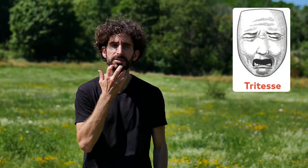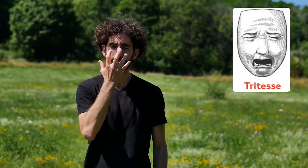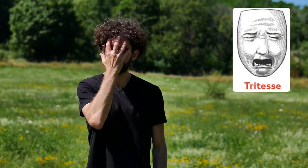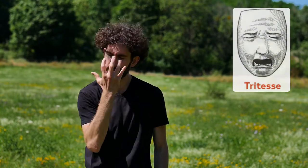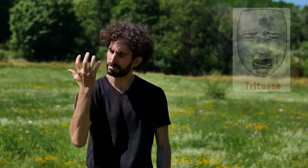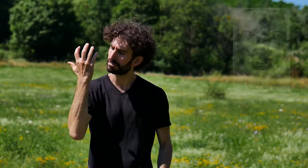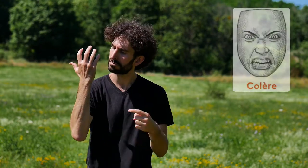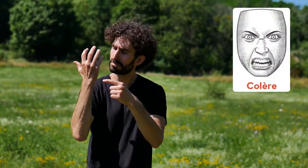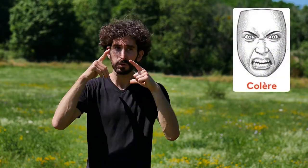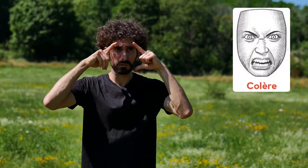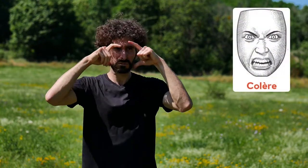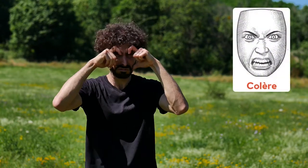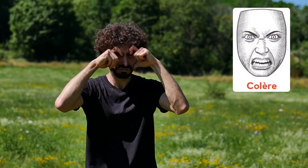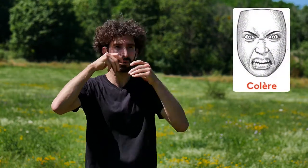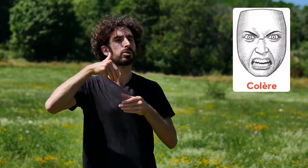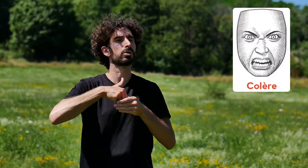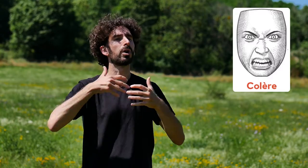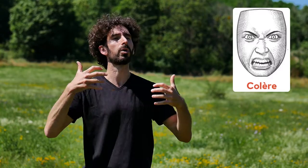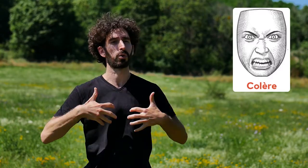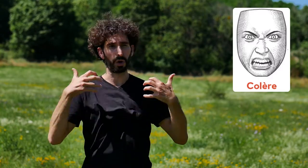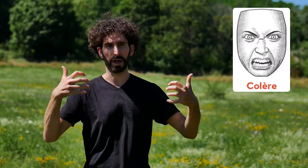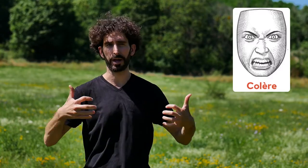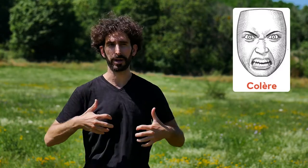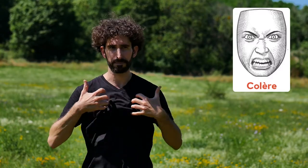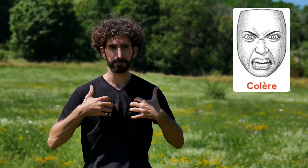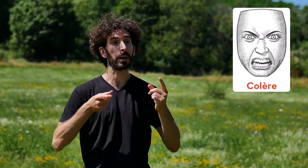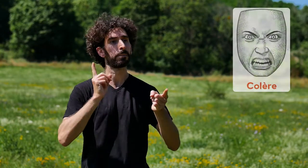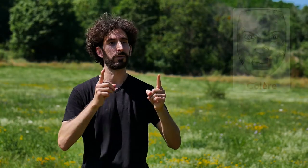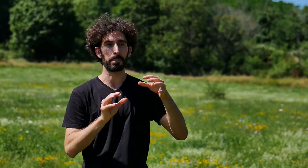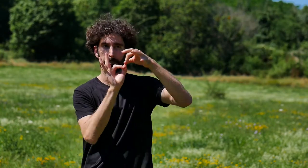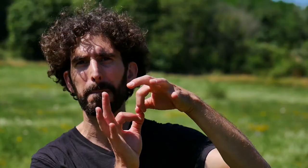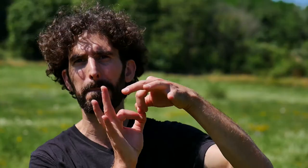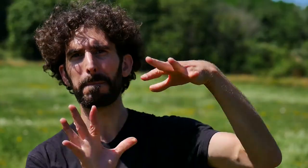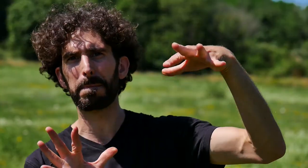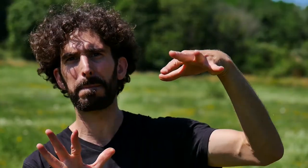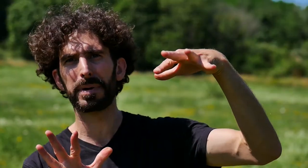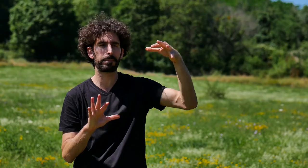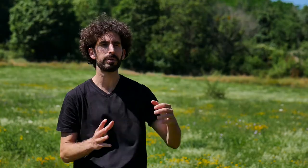Un visage froncé, on se sent en colère. Parfois, ils sont dissociés.